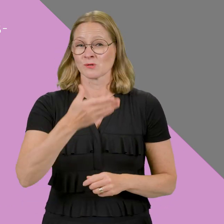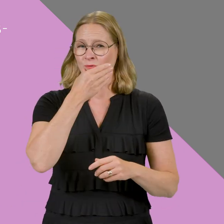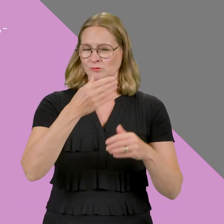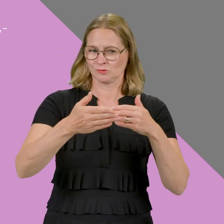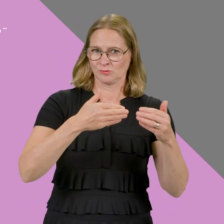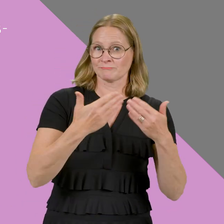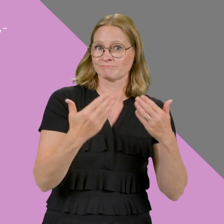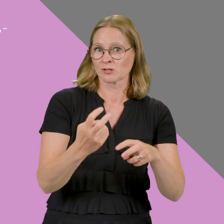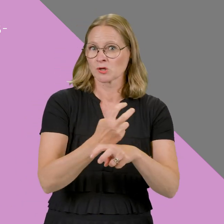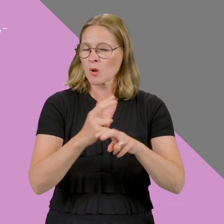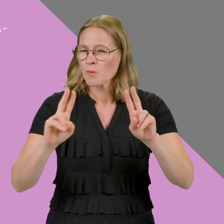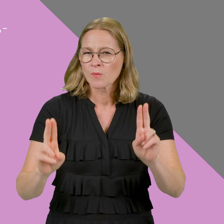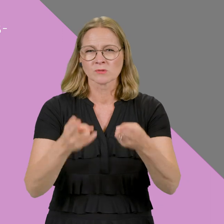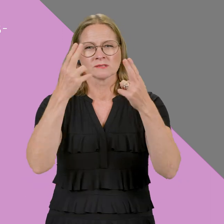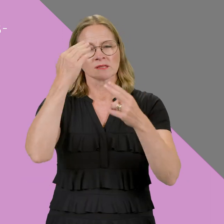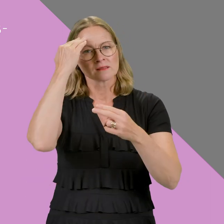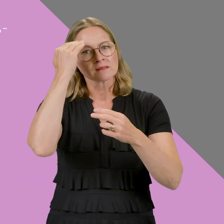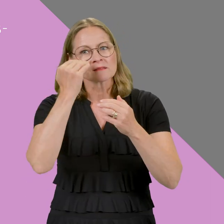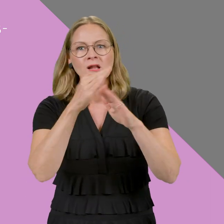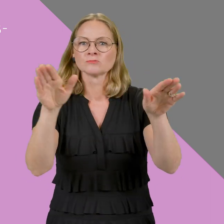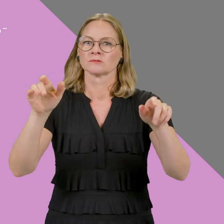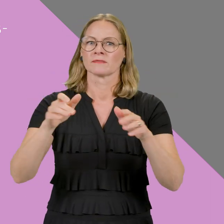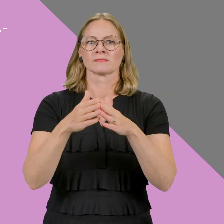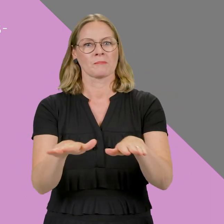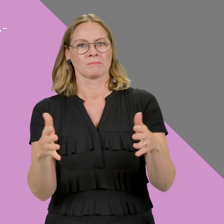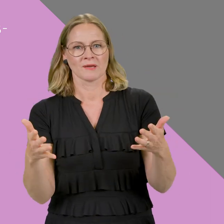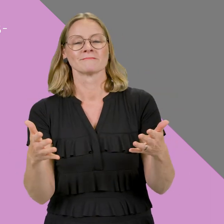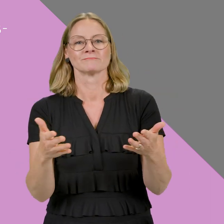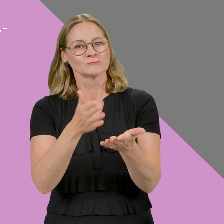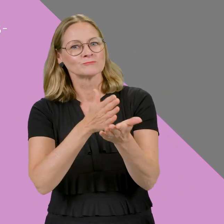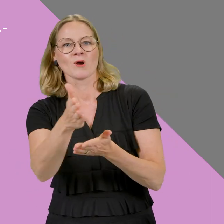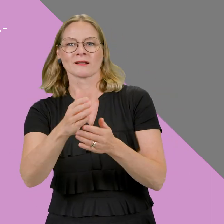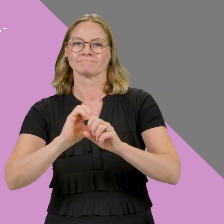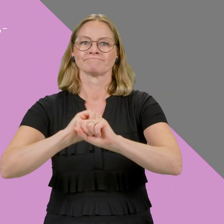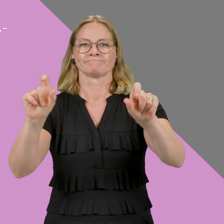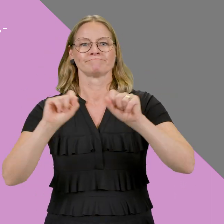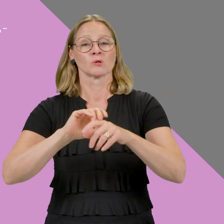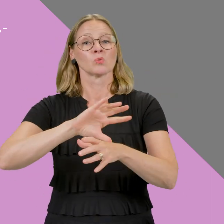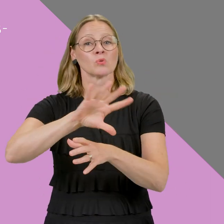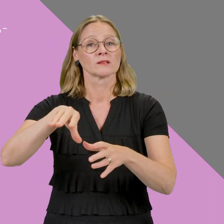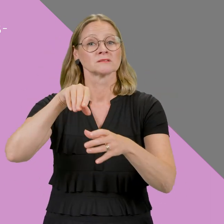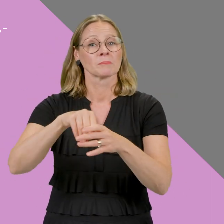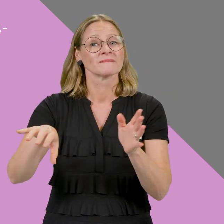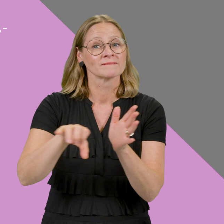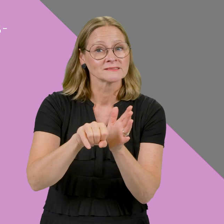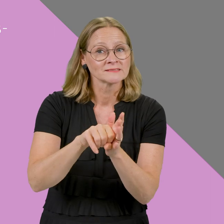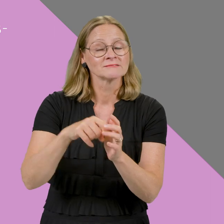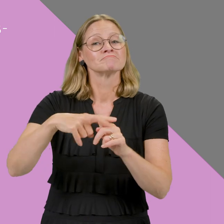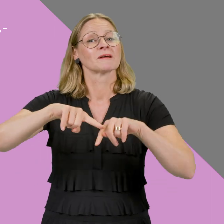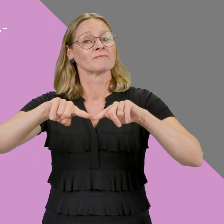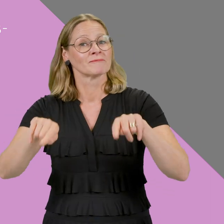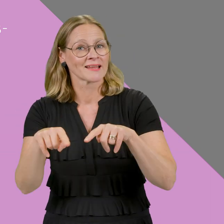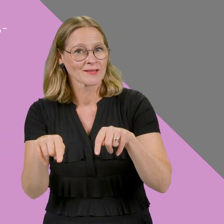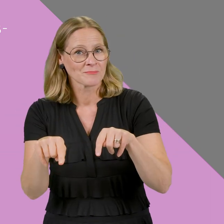Nuorisotyö kokeilee uutta tiedotustapaa, suoria Whatsapp-viestejä ja -videoita.